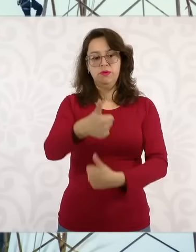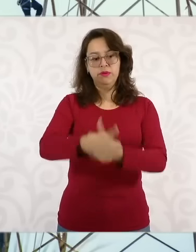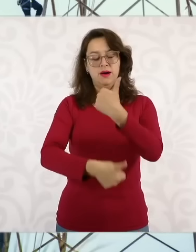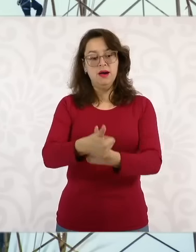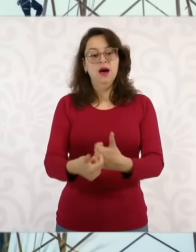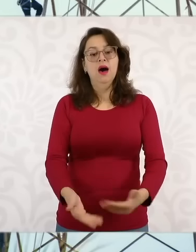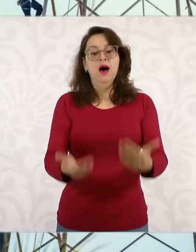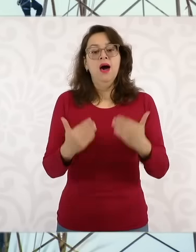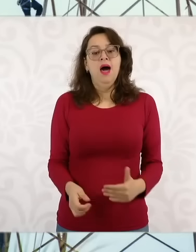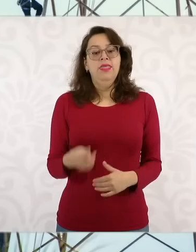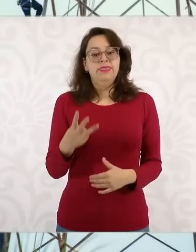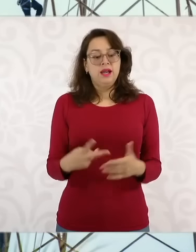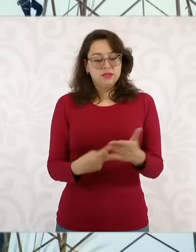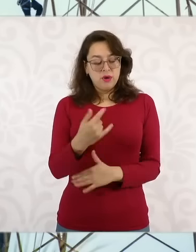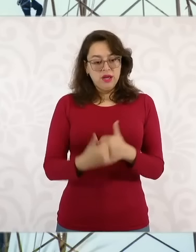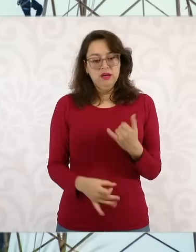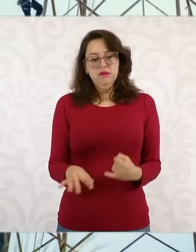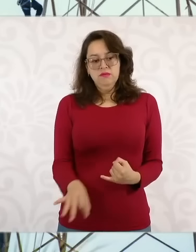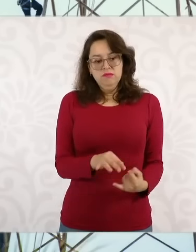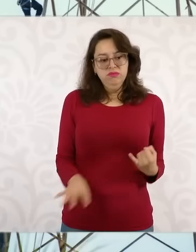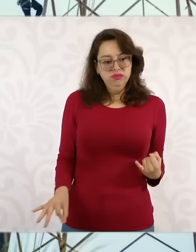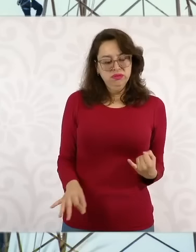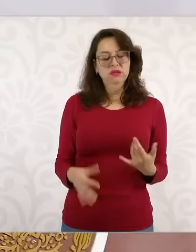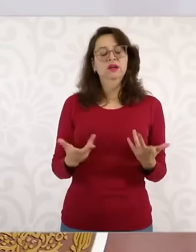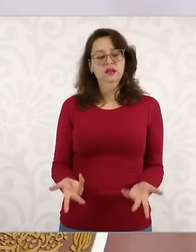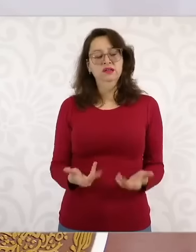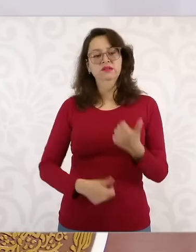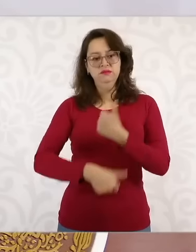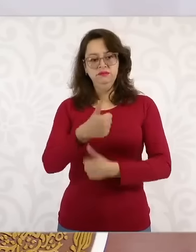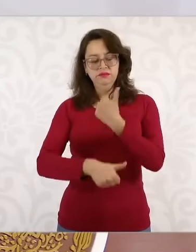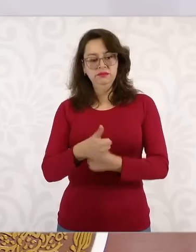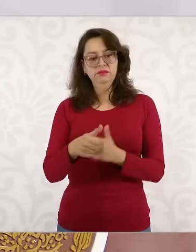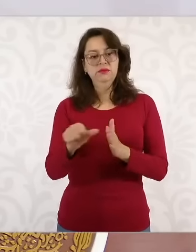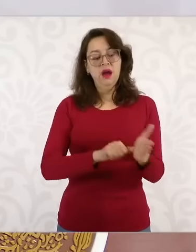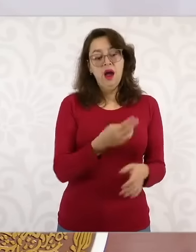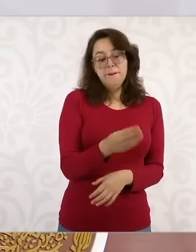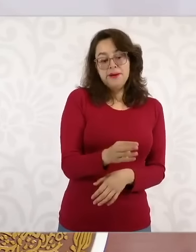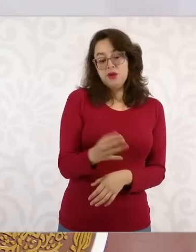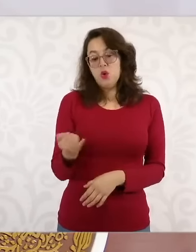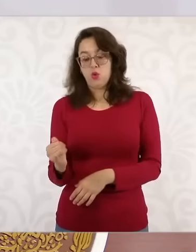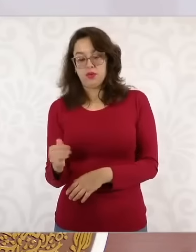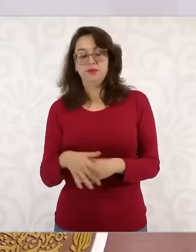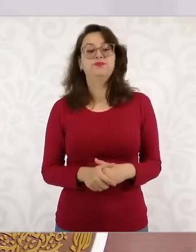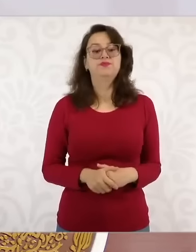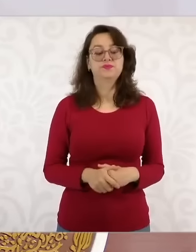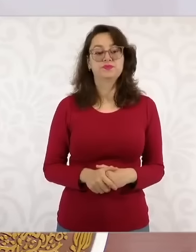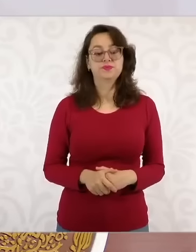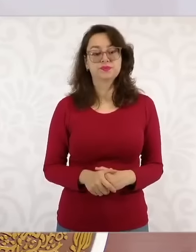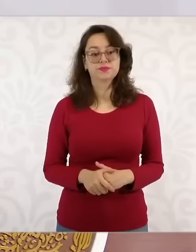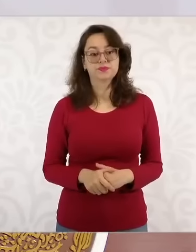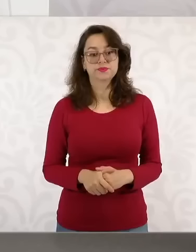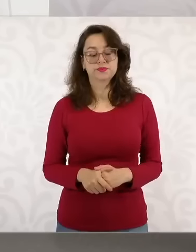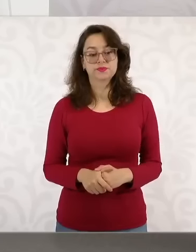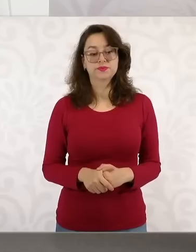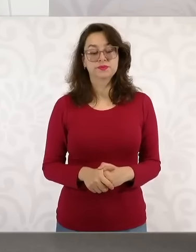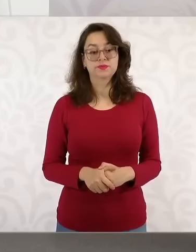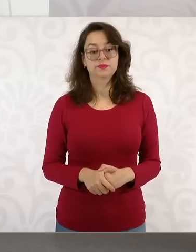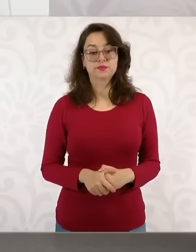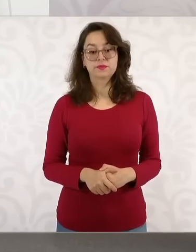las últimas etapas de actividades previas que se concursarán durante los meses de mayo y junio.